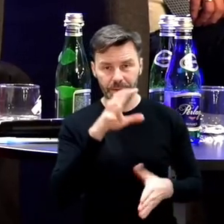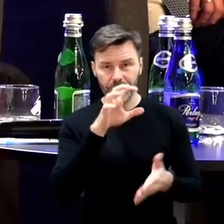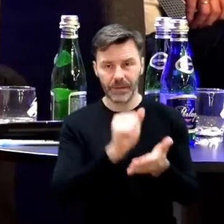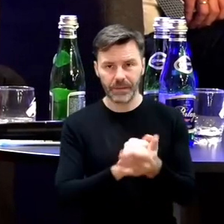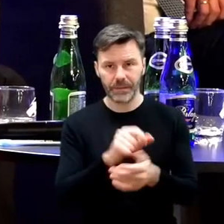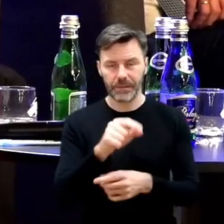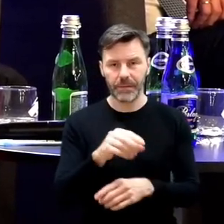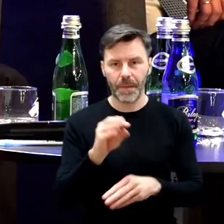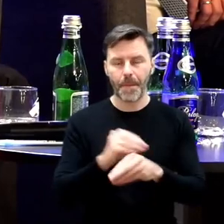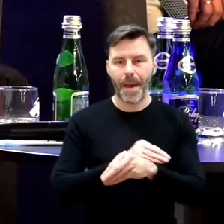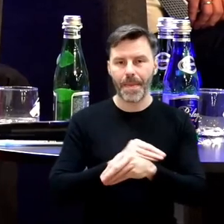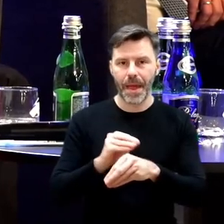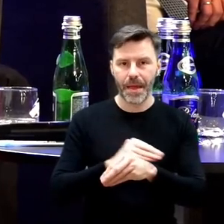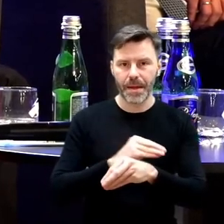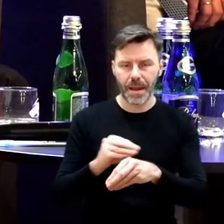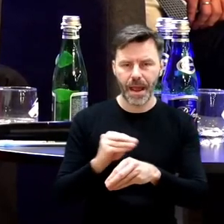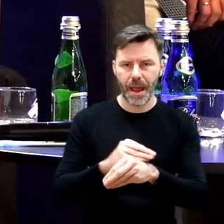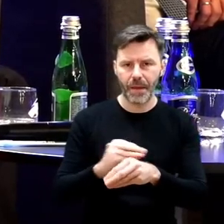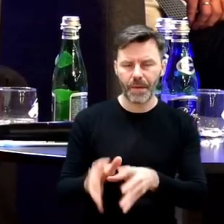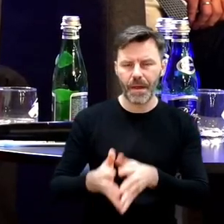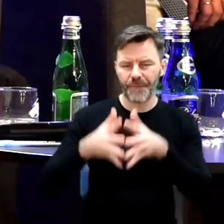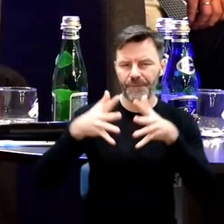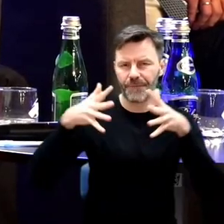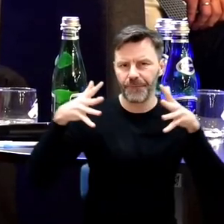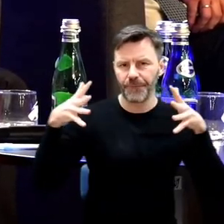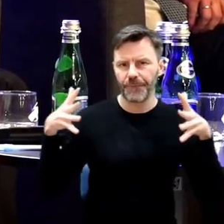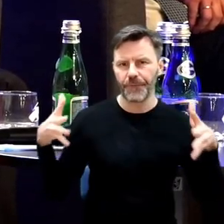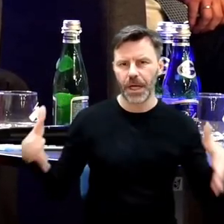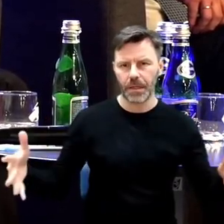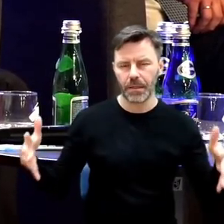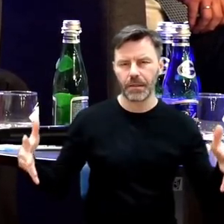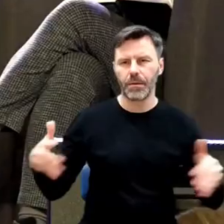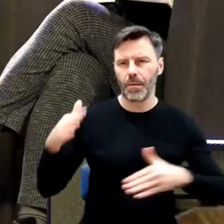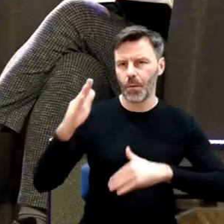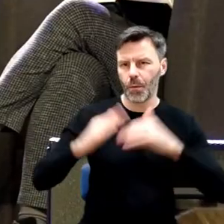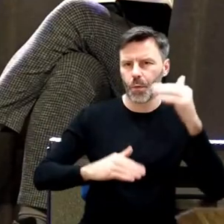Wielkogabaretowymi, w pełni wyposażonymi.